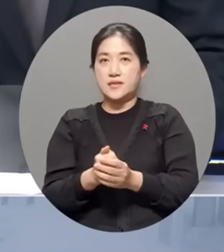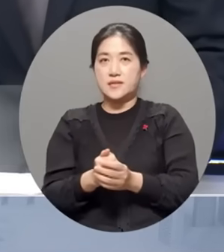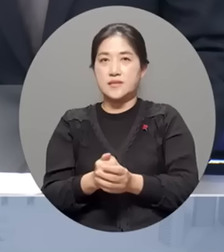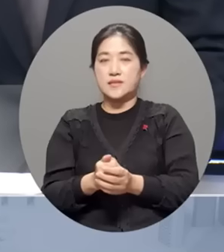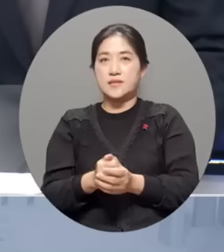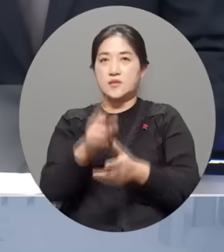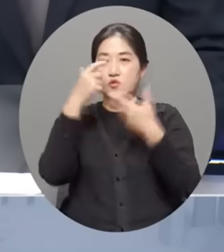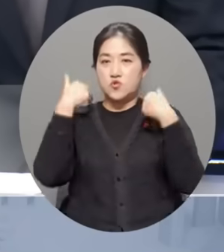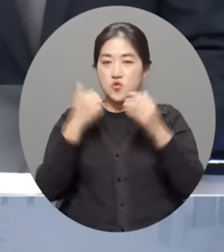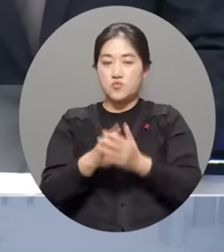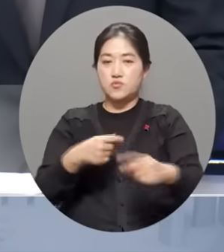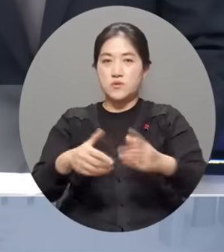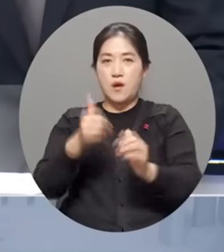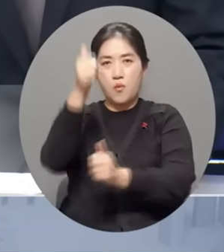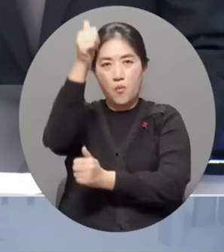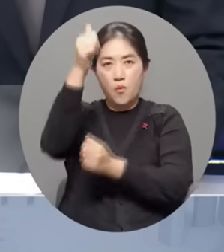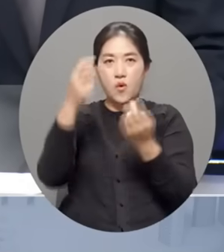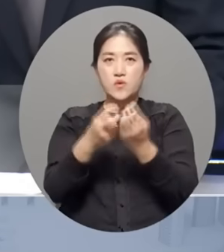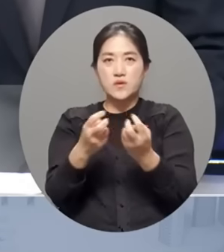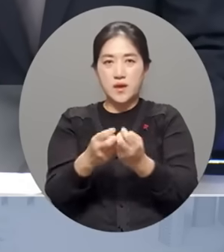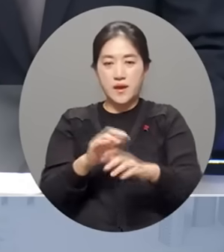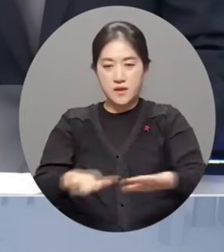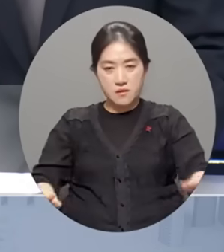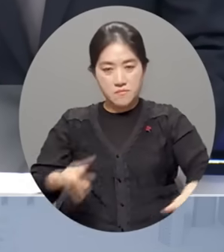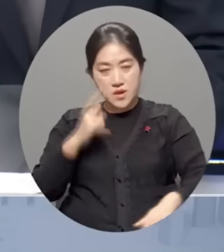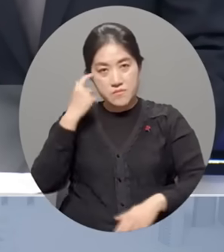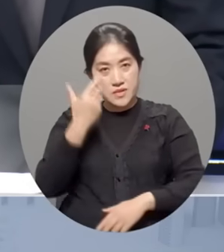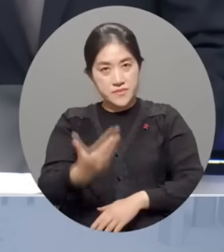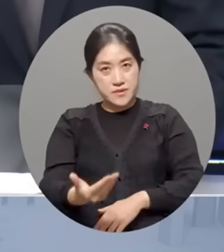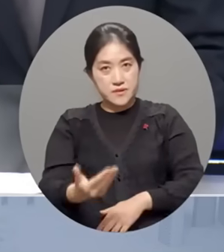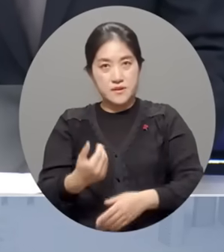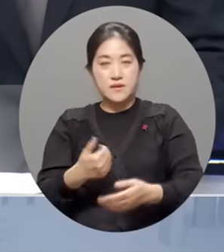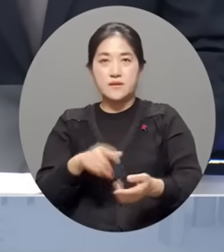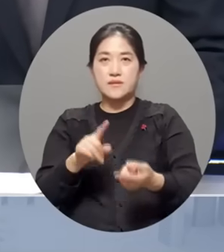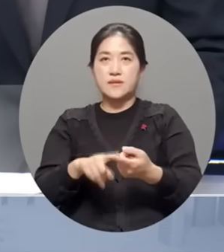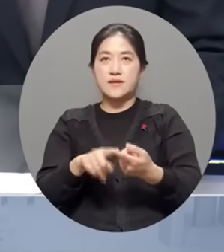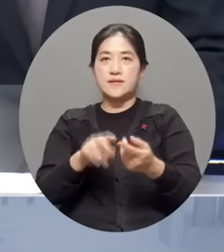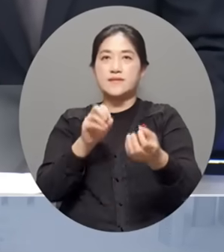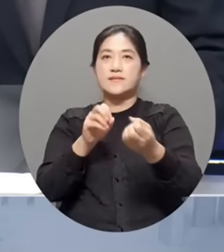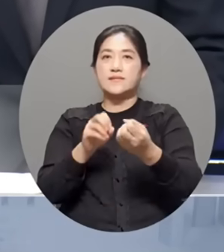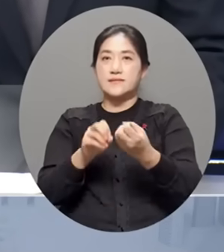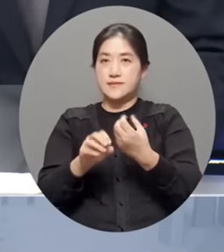그리고 또 기자들이 수직적인 당정 관계를 어떻게 극복할 거냐는 취지의 질문도 했는데요.